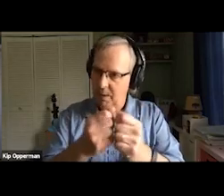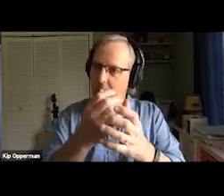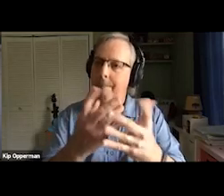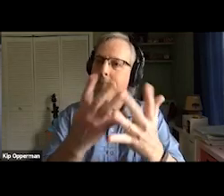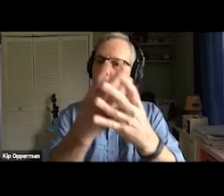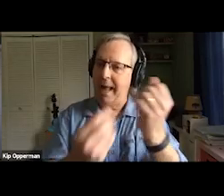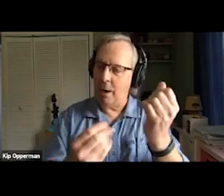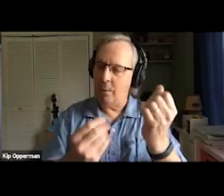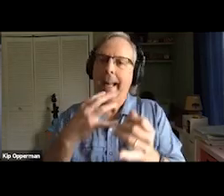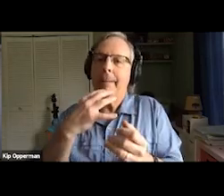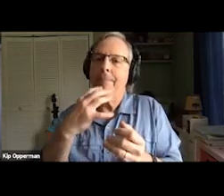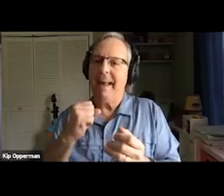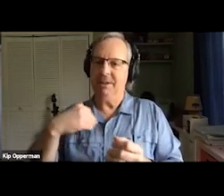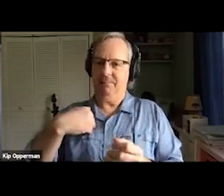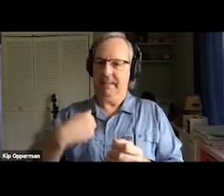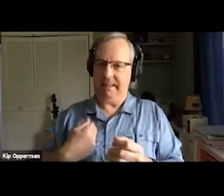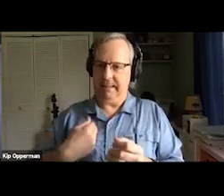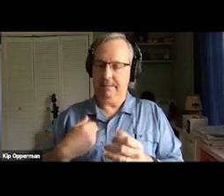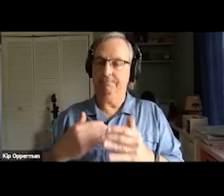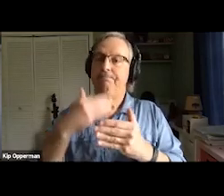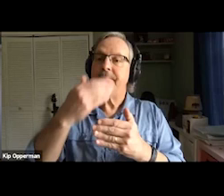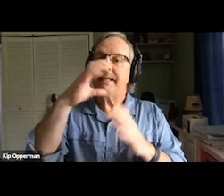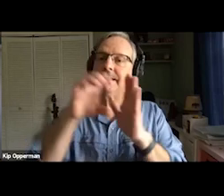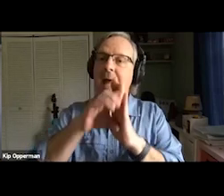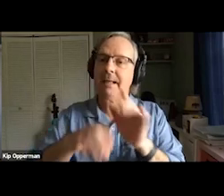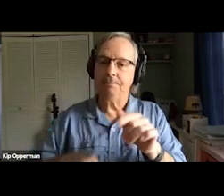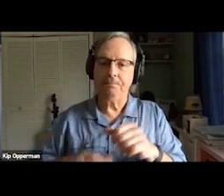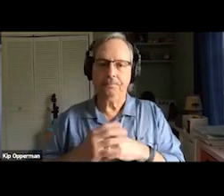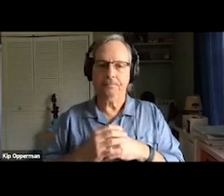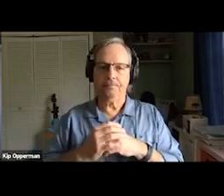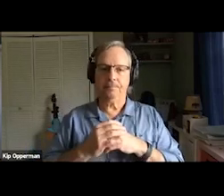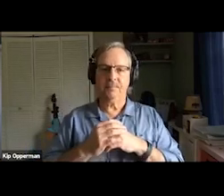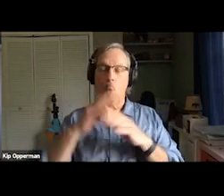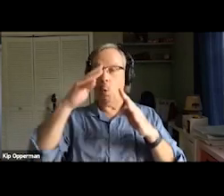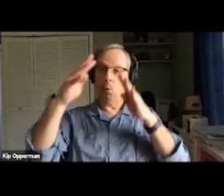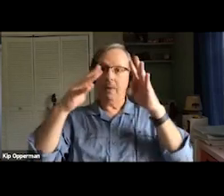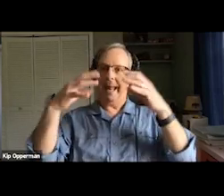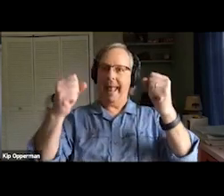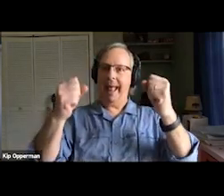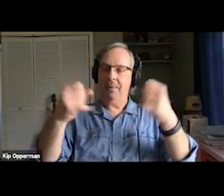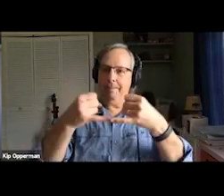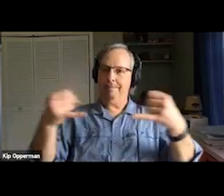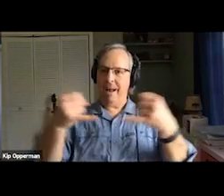Es parte del cuidado personal. La siguiente diapositiva. Mencioné límites. Entonces, crear estos límites saludables, ¿verdad?